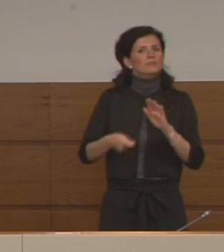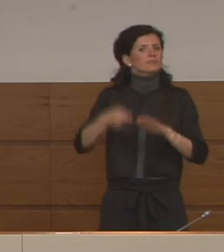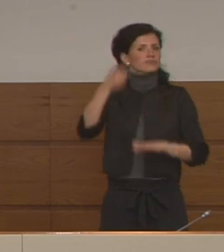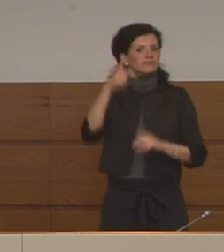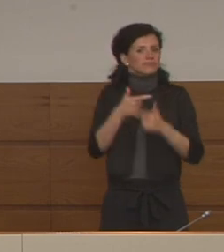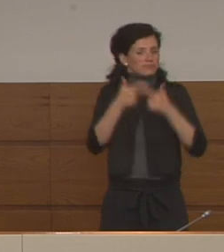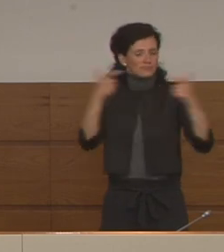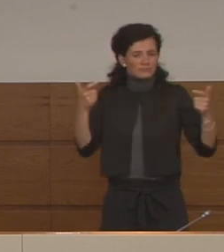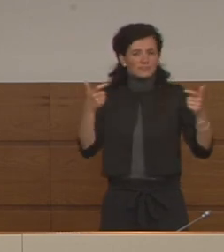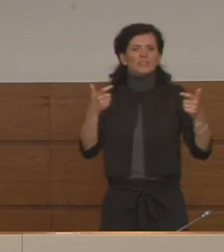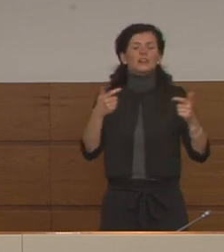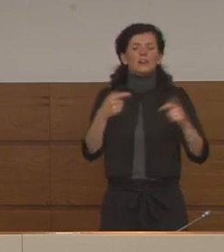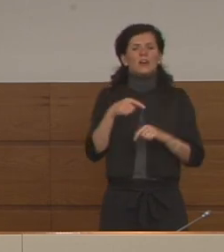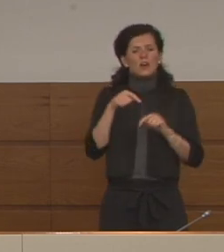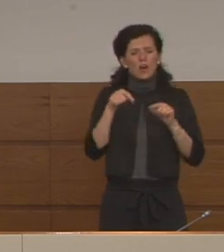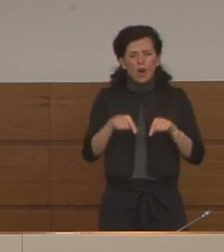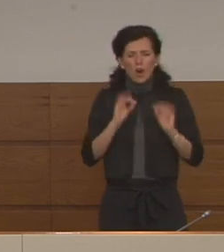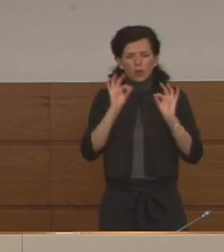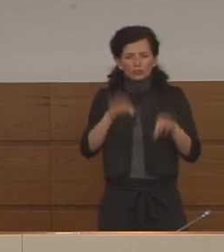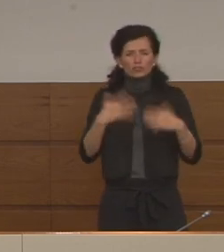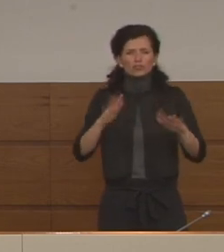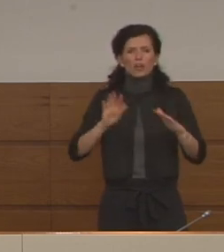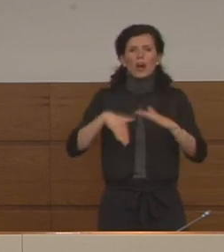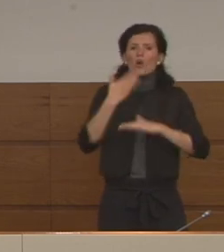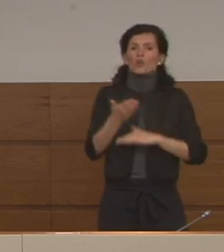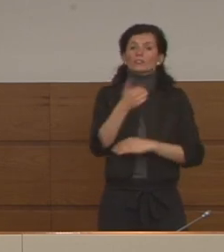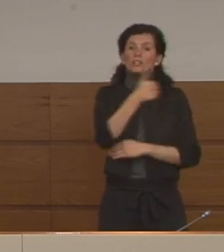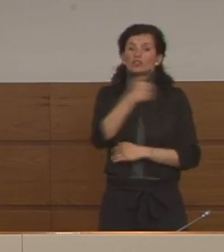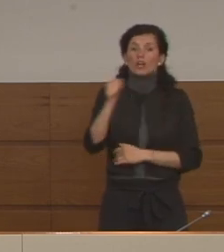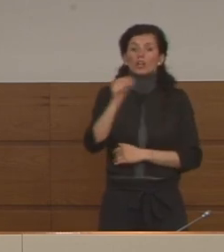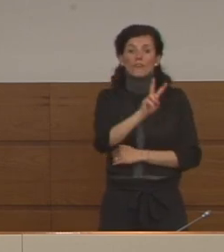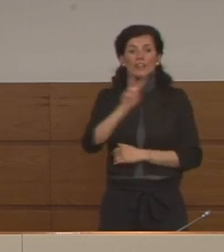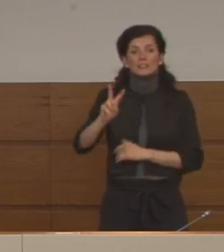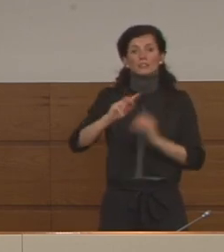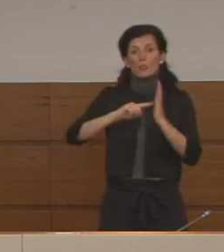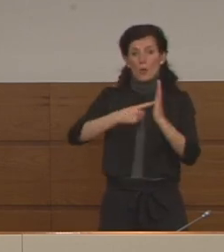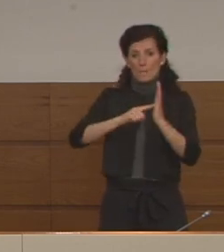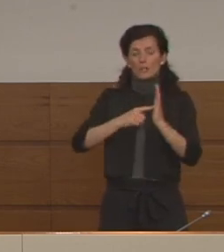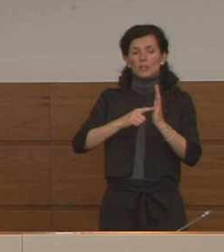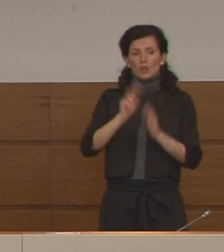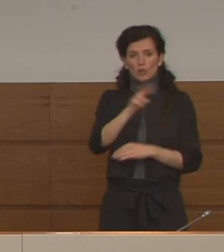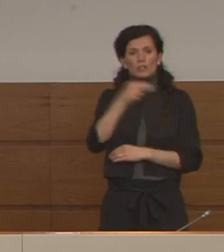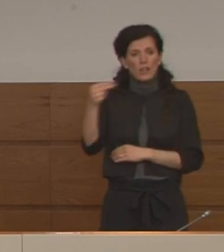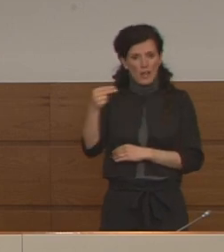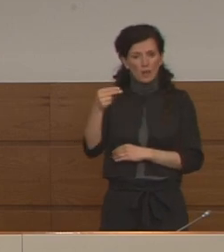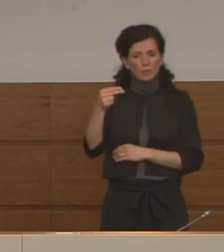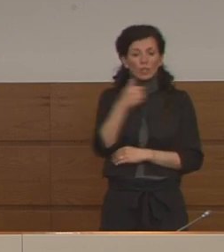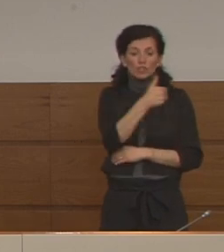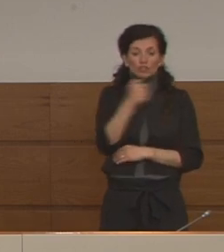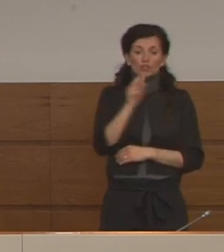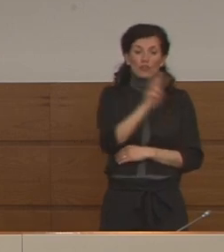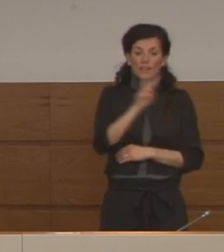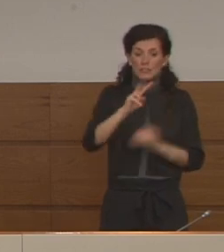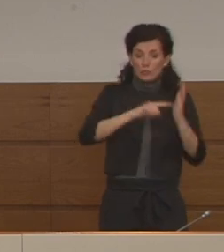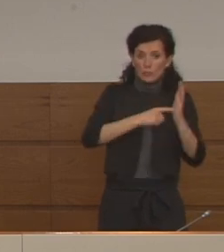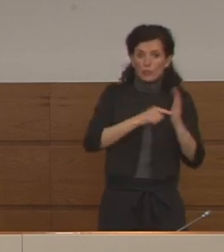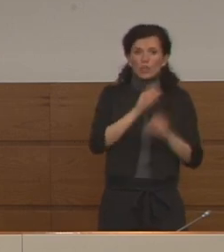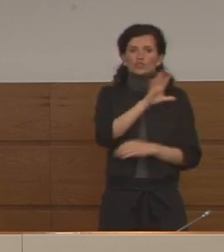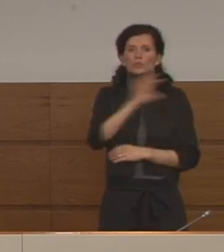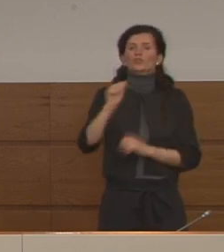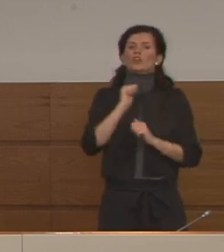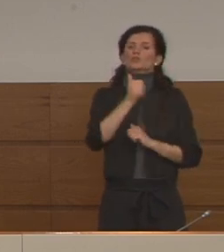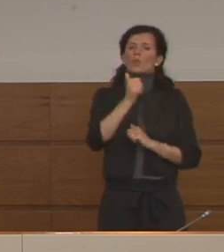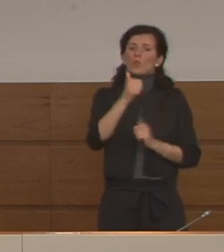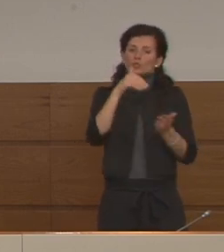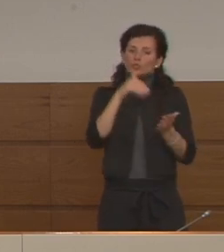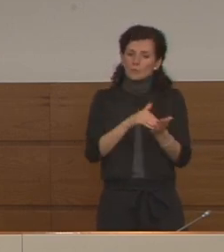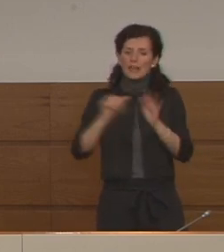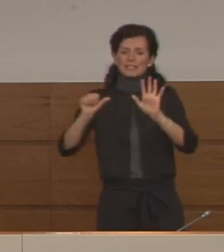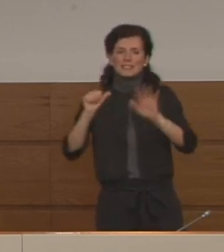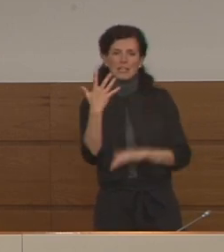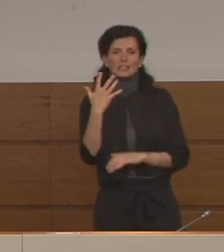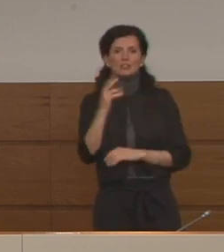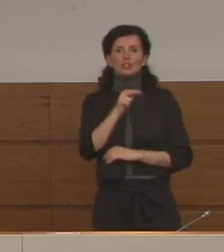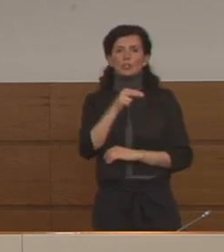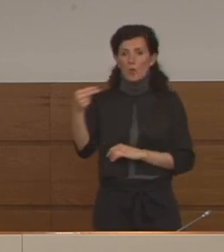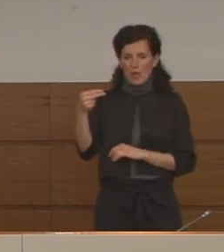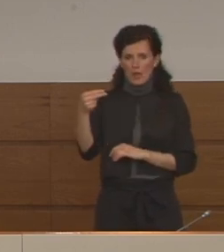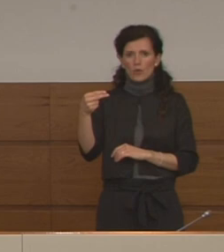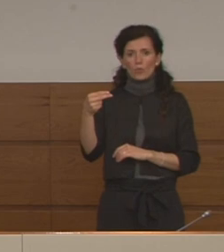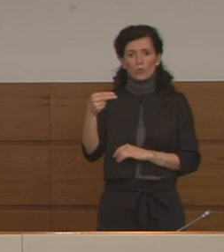Siamo a oltre 122 milioni di euro, 122.511.065 euro raccolti